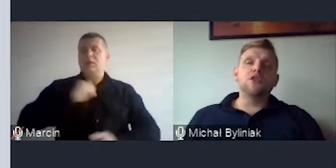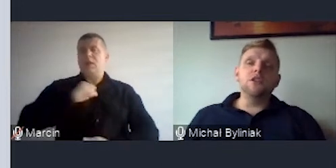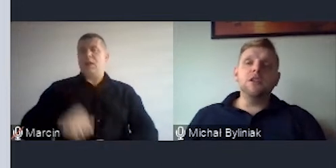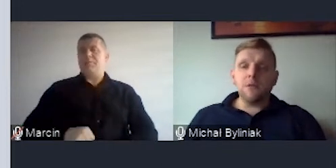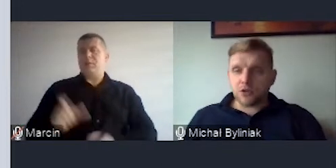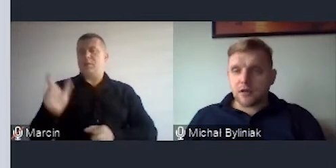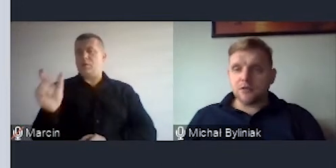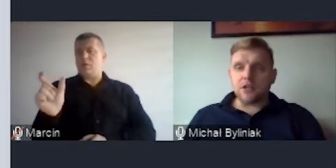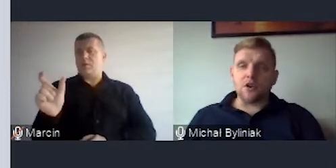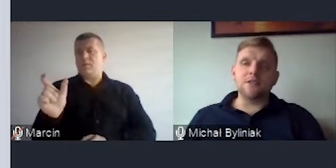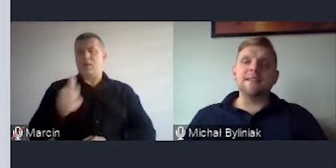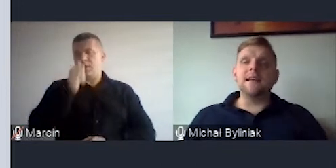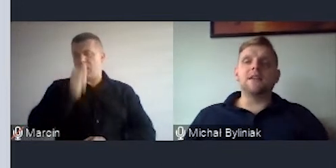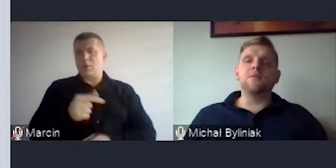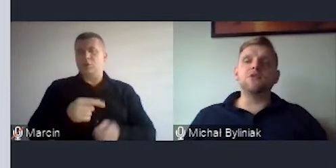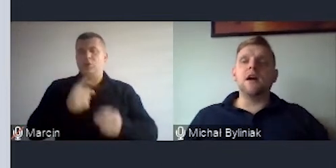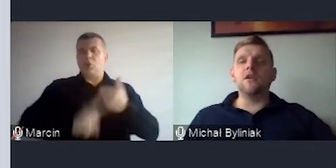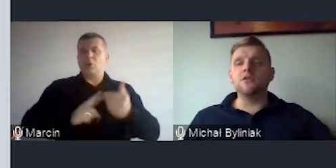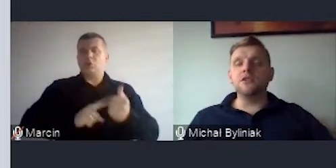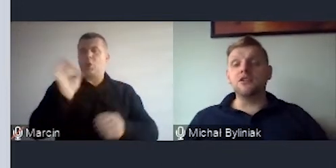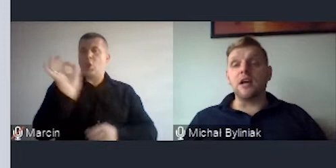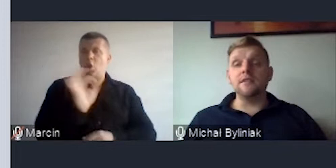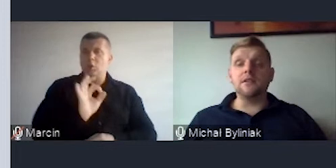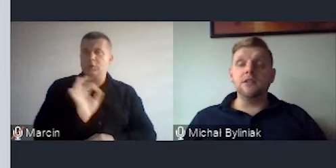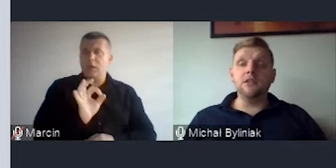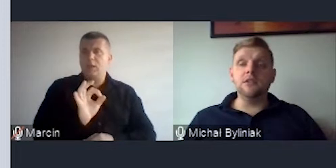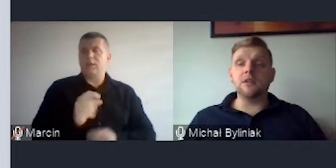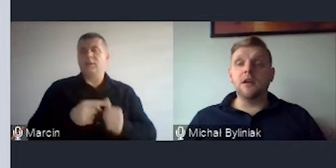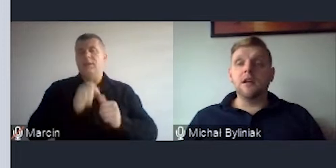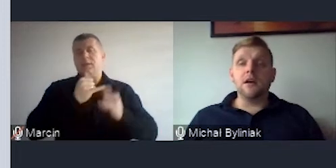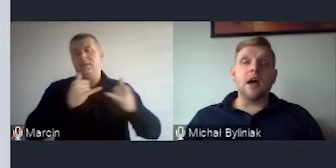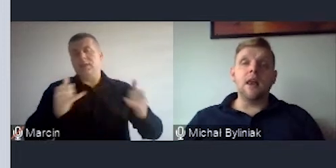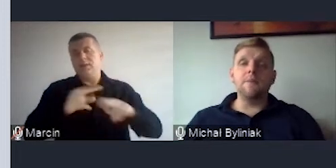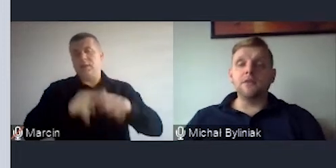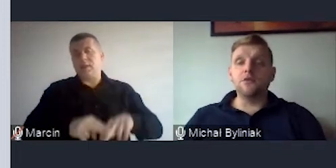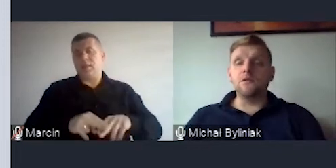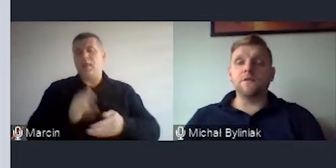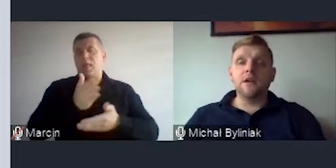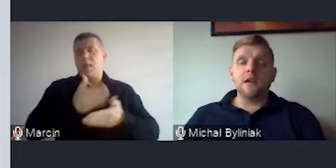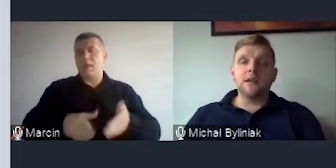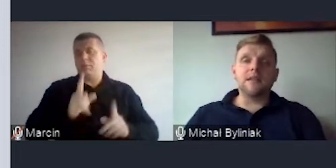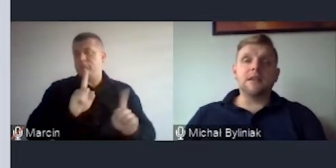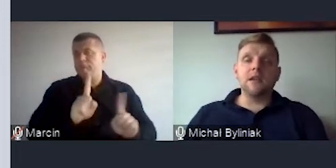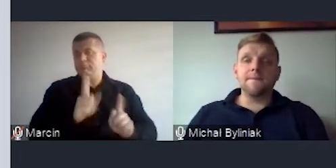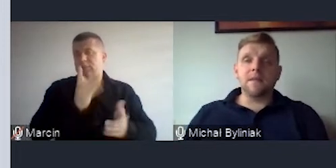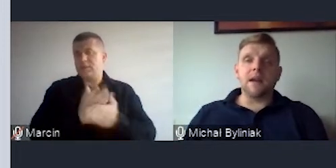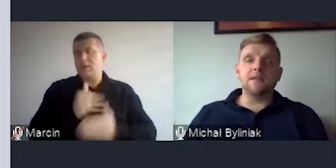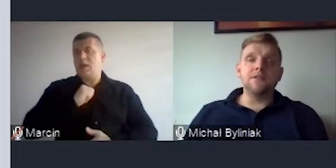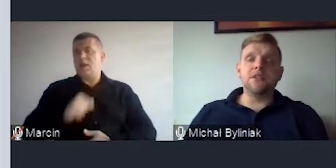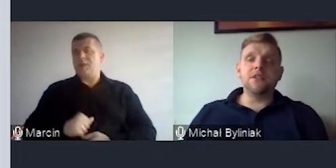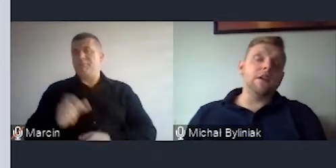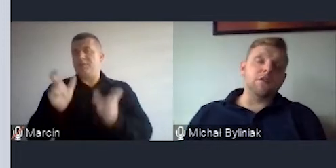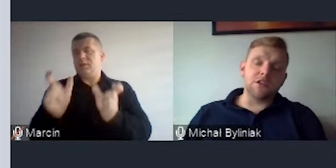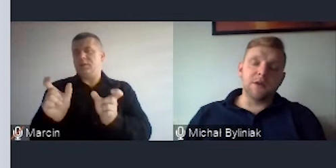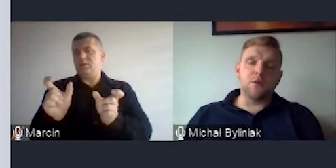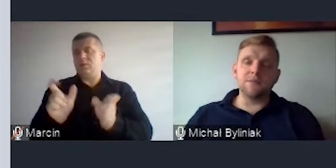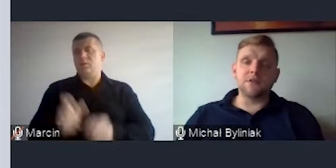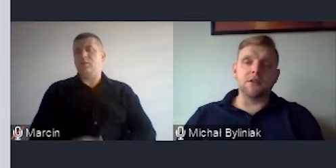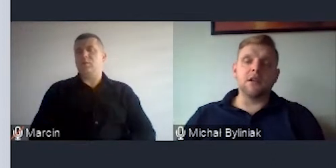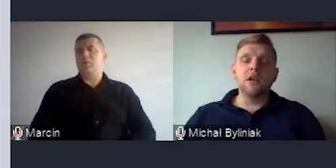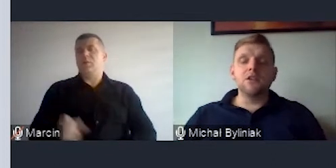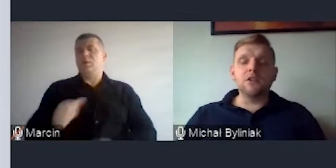Nie można rozliczać odsetek, nie można rozliczać żadnych innych elementów takiej raty leasingowej, chociażby jak ubezpieczanie.